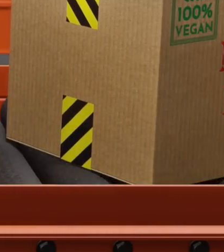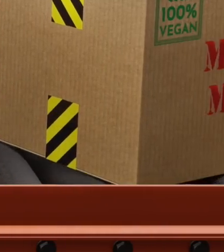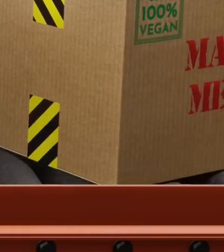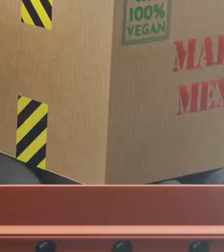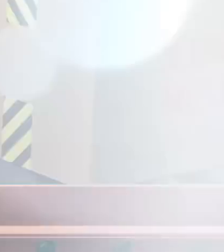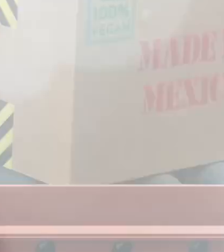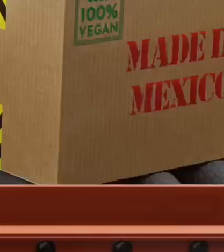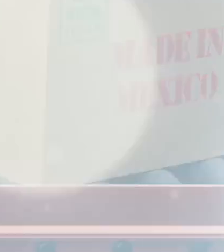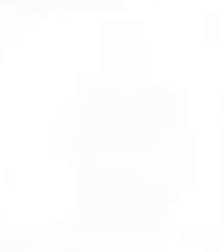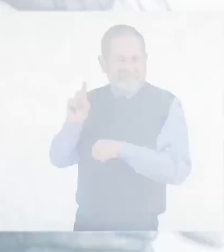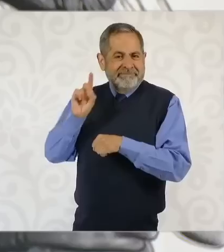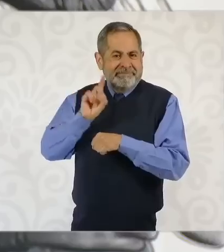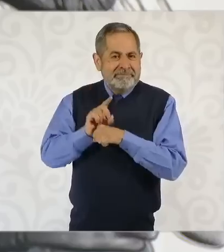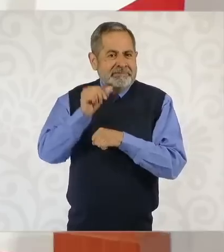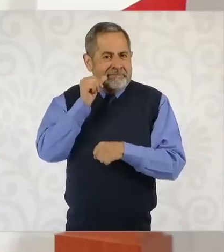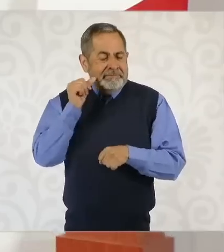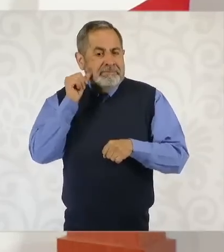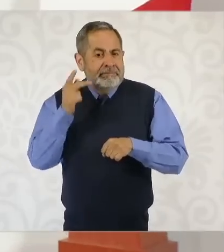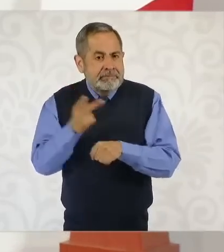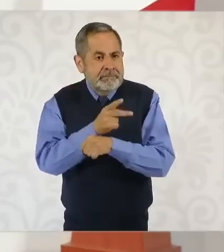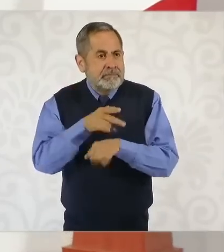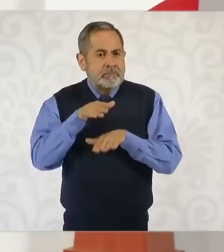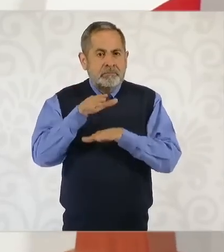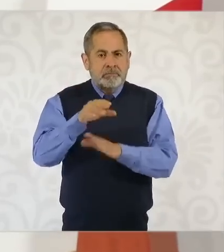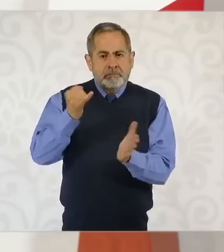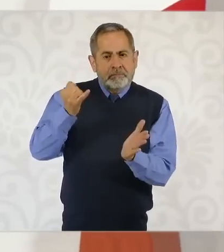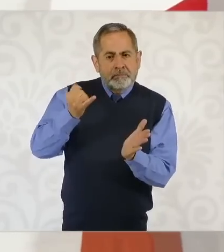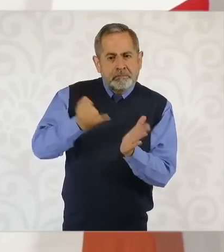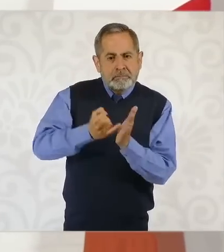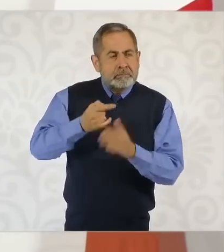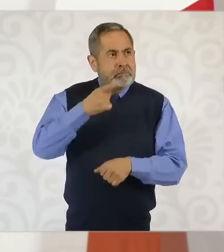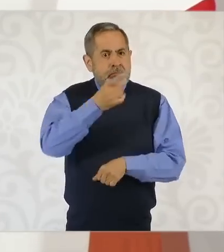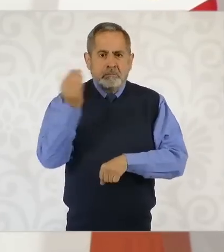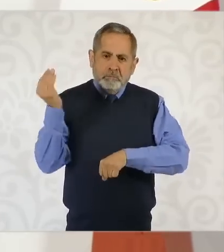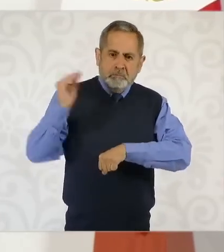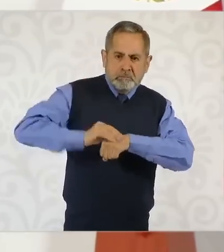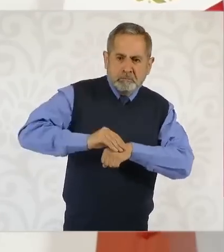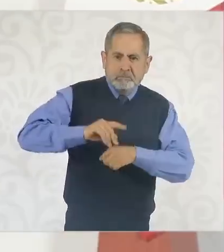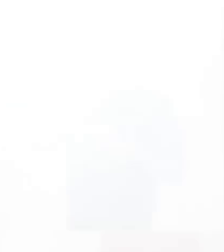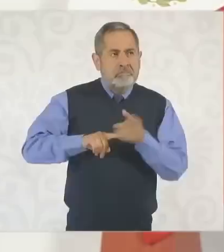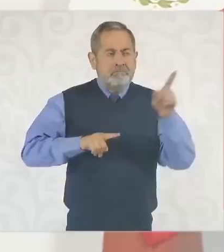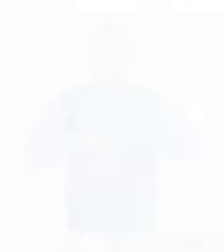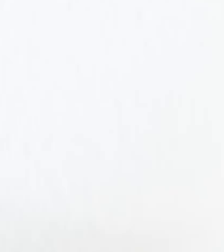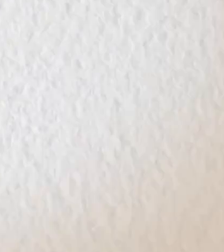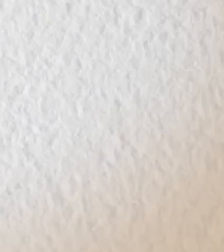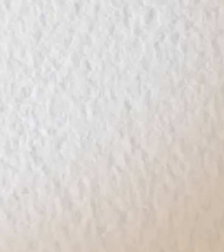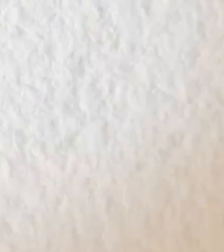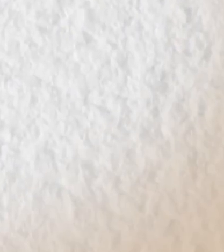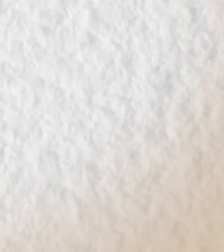con esta decisión ha afirmado la presidenta en su conferencia de prensa de este martes